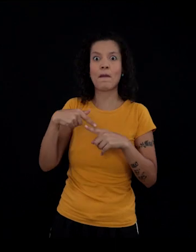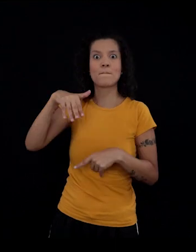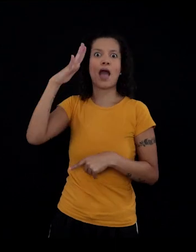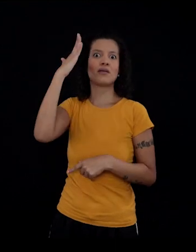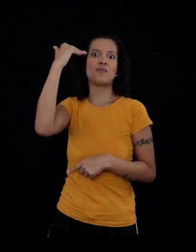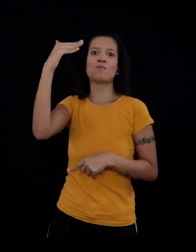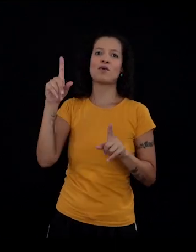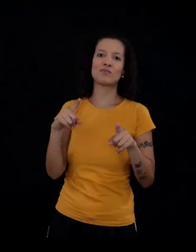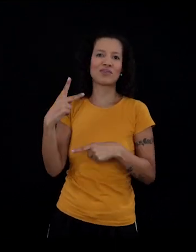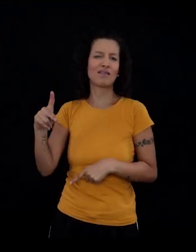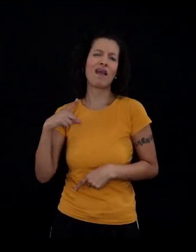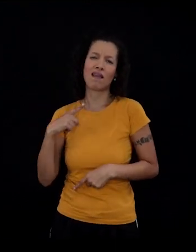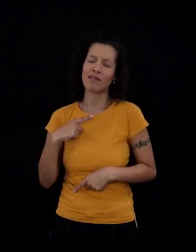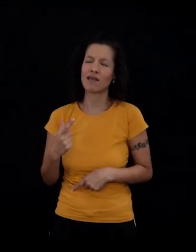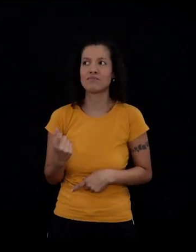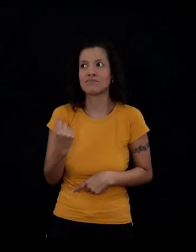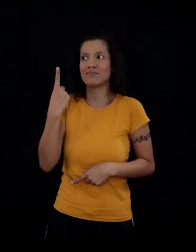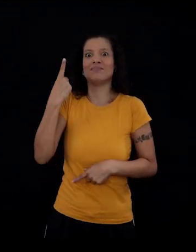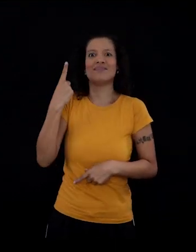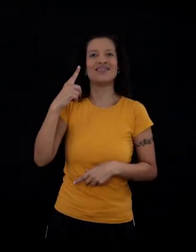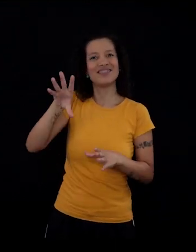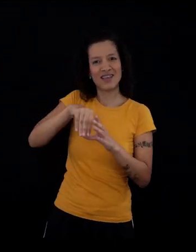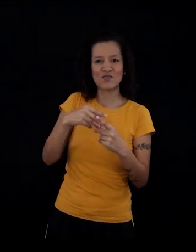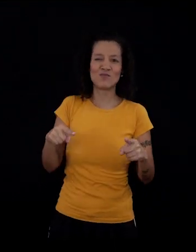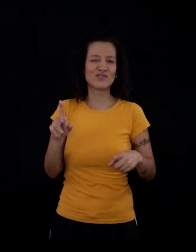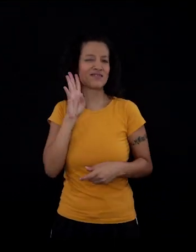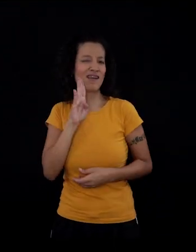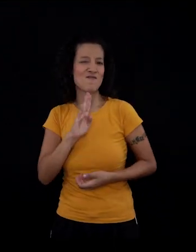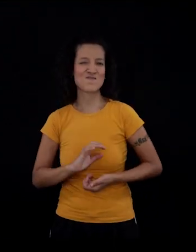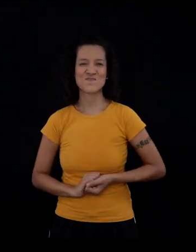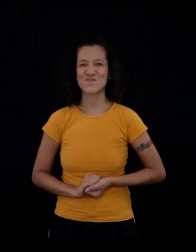mas tem um monte dessas loucuras. Bacana.